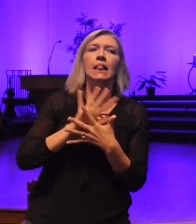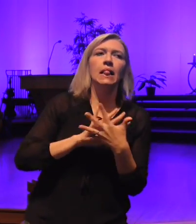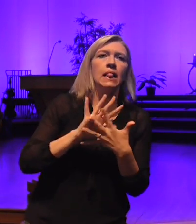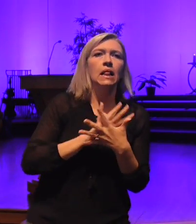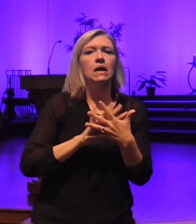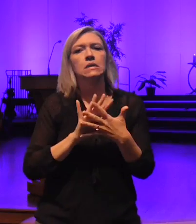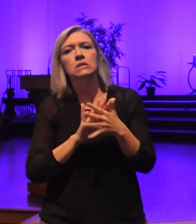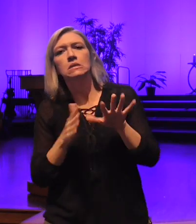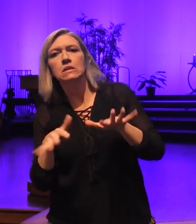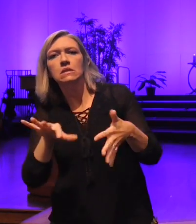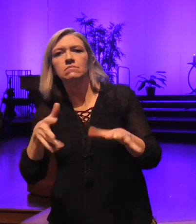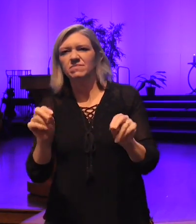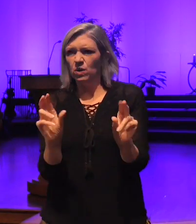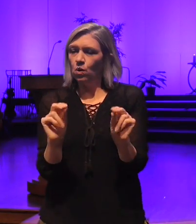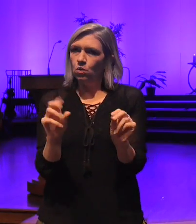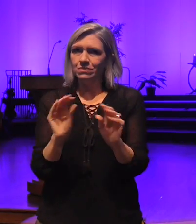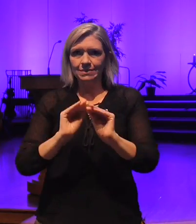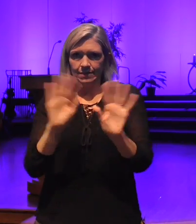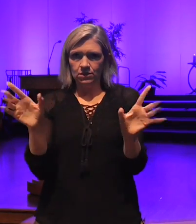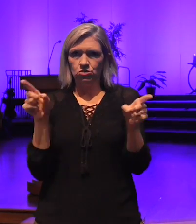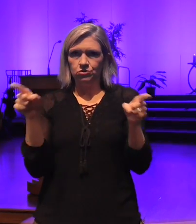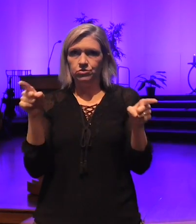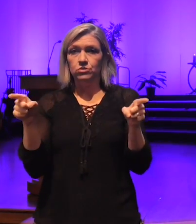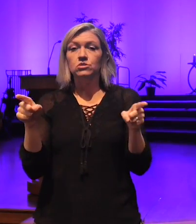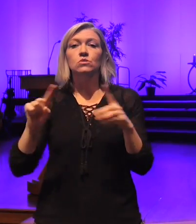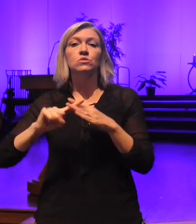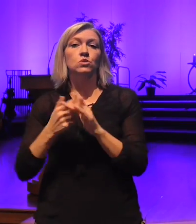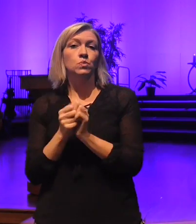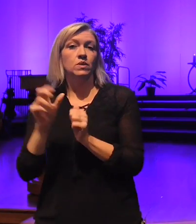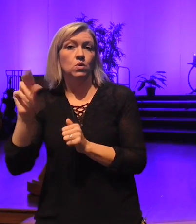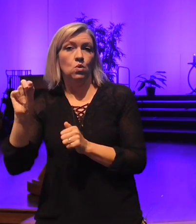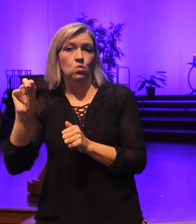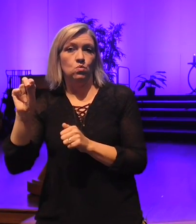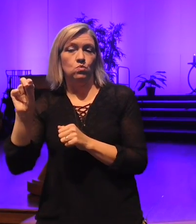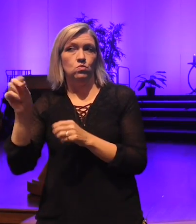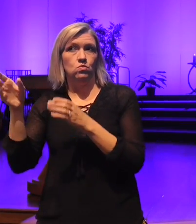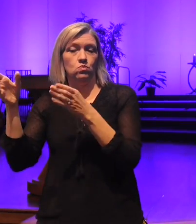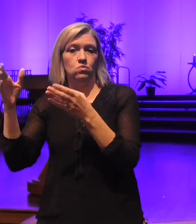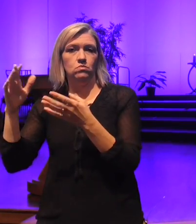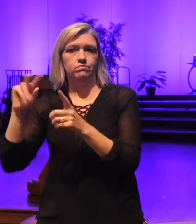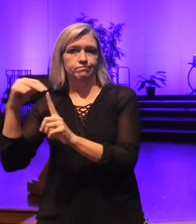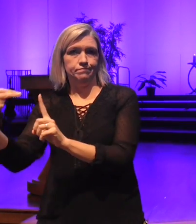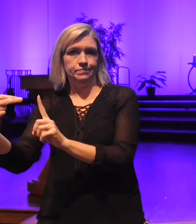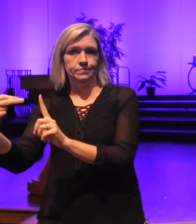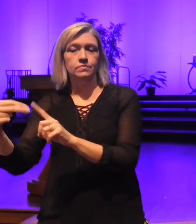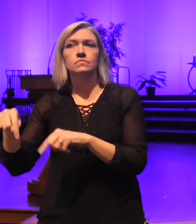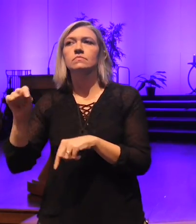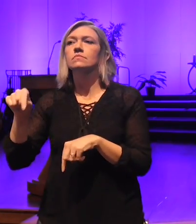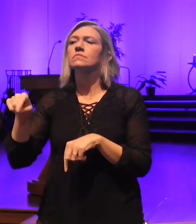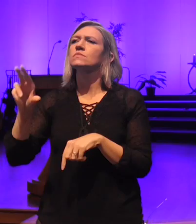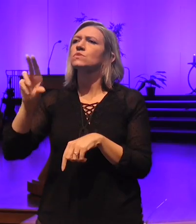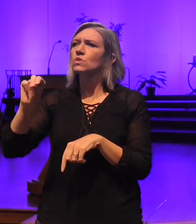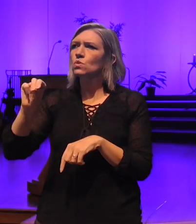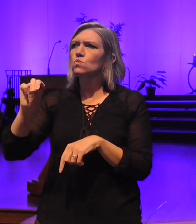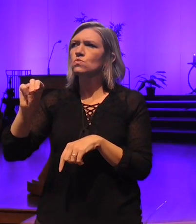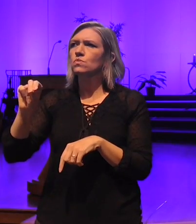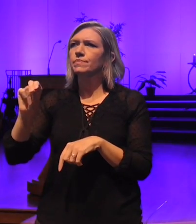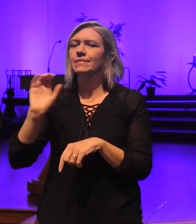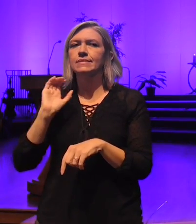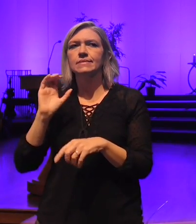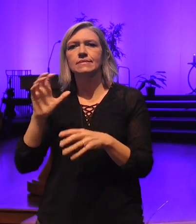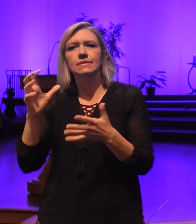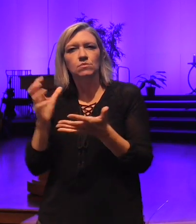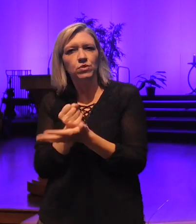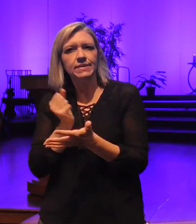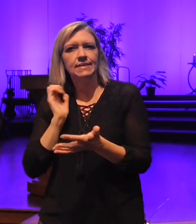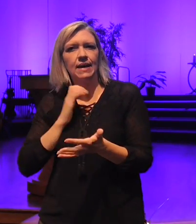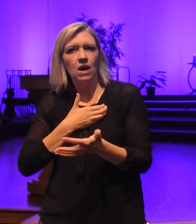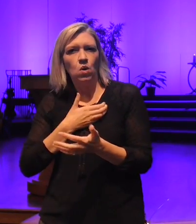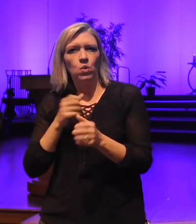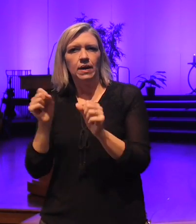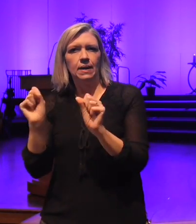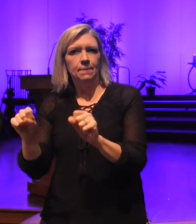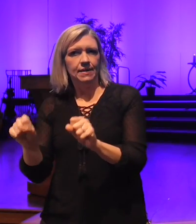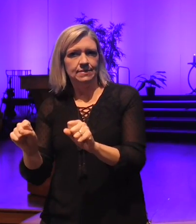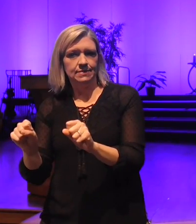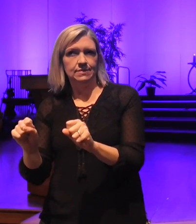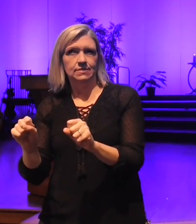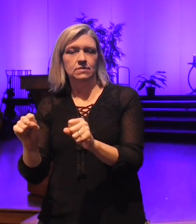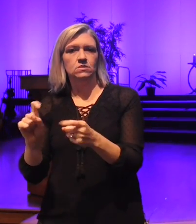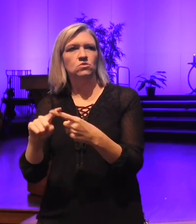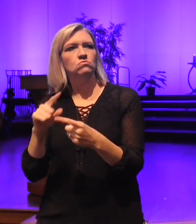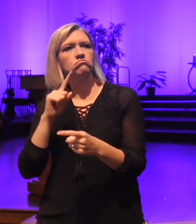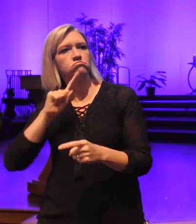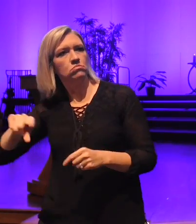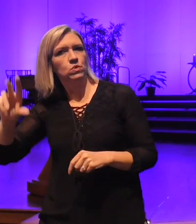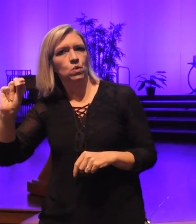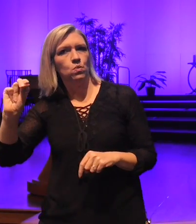primero tratemos el lado no de esa ecuación. Esto es abrazar nuestra capacidad de decir no, especialmente cuando